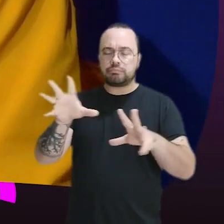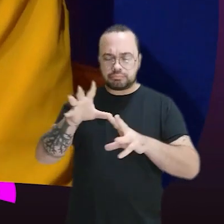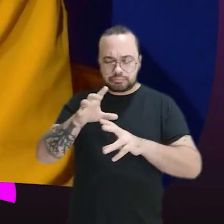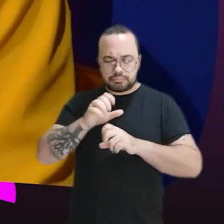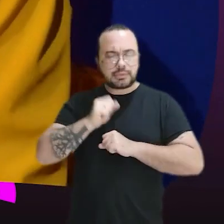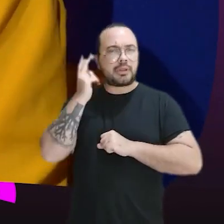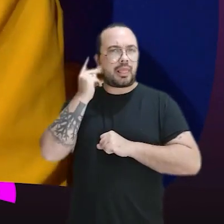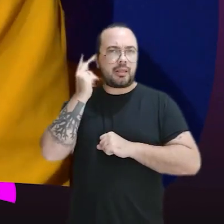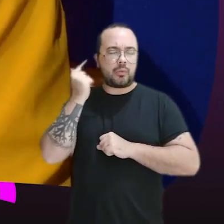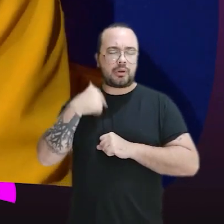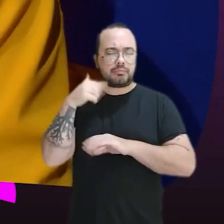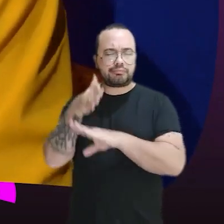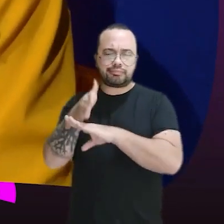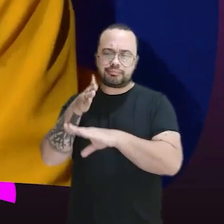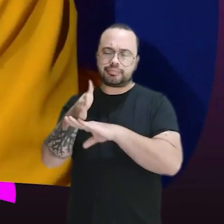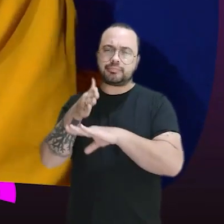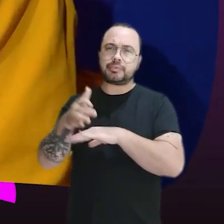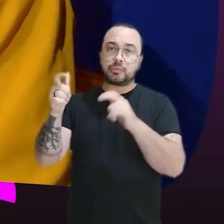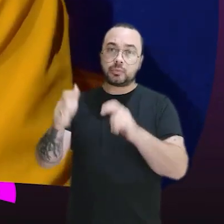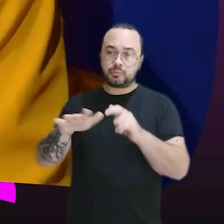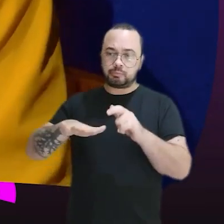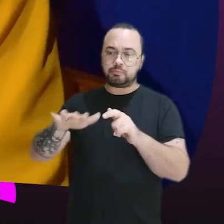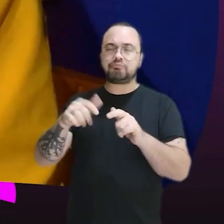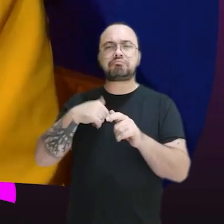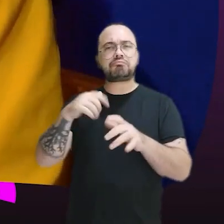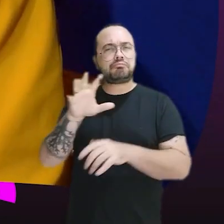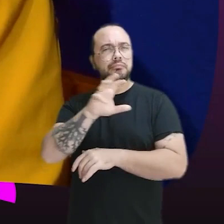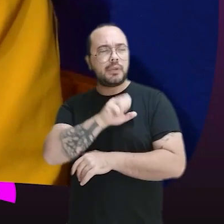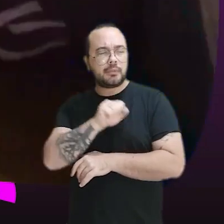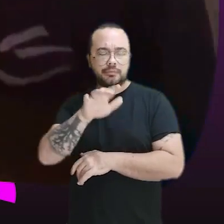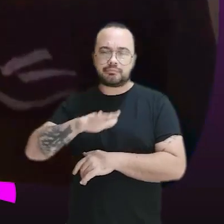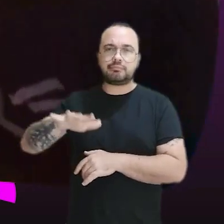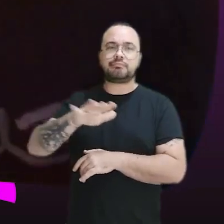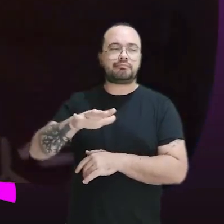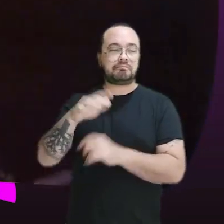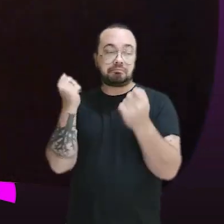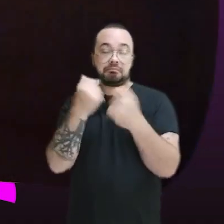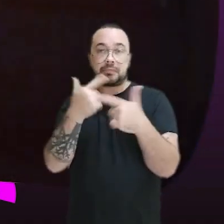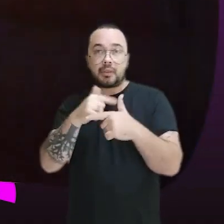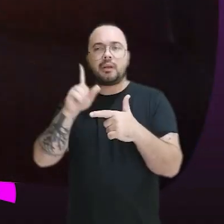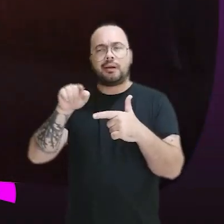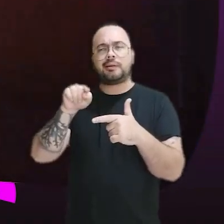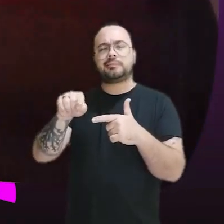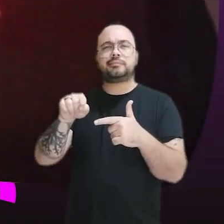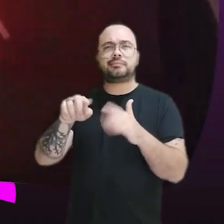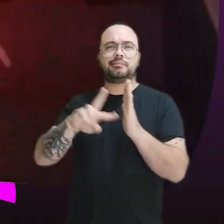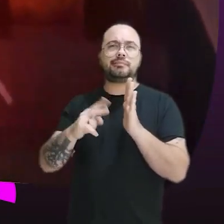eu comecei a frequentar a casa e aí me apaixonei pelo lugar. E o comedy é isso, é um espaço que é... É muito feito pra...